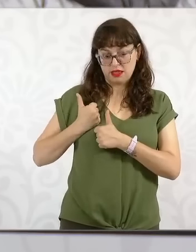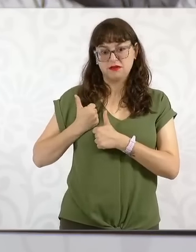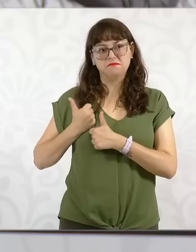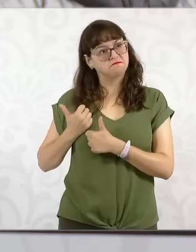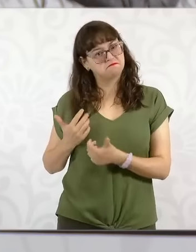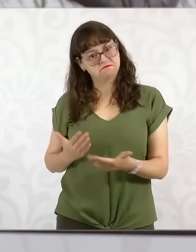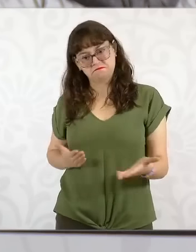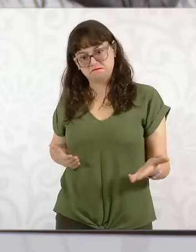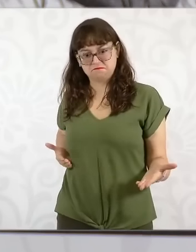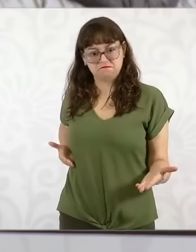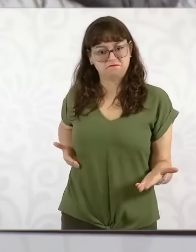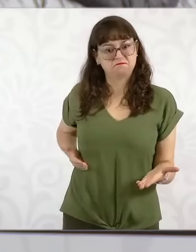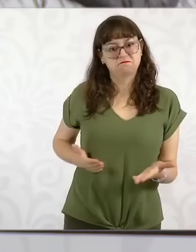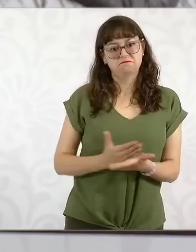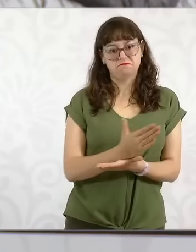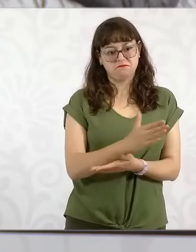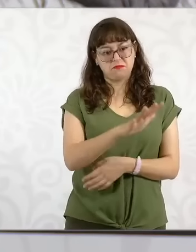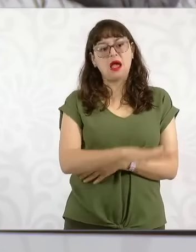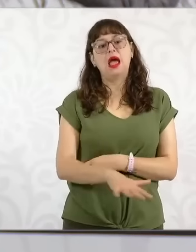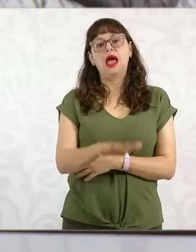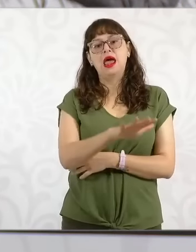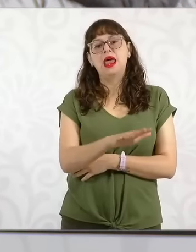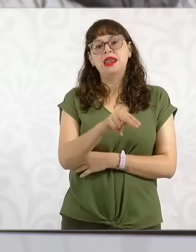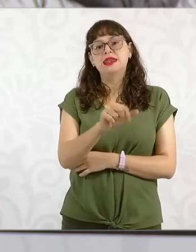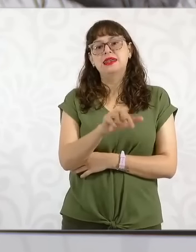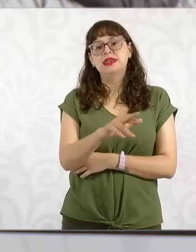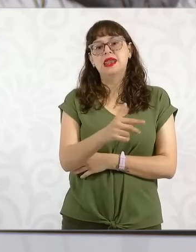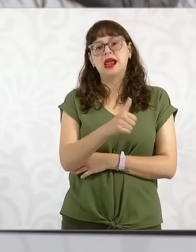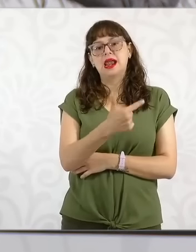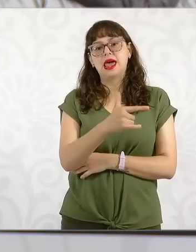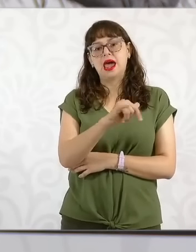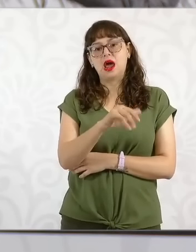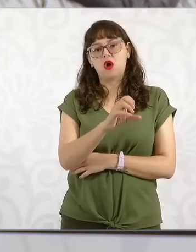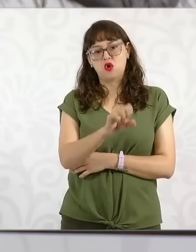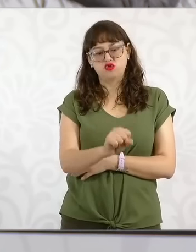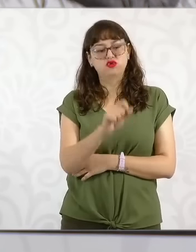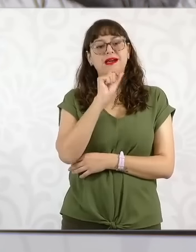un despliegue operativo en la colonia los Naranjos en Atotonilco, el Alto, Jalisco,